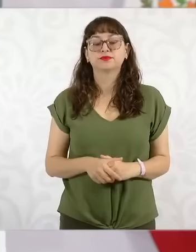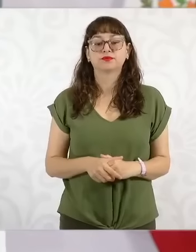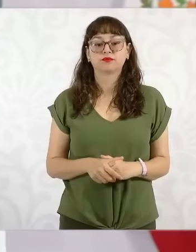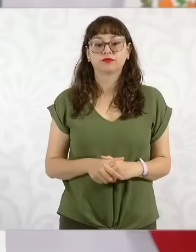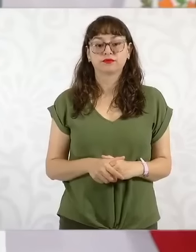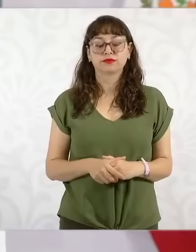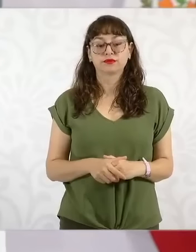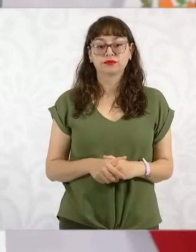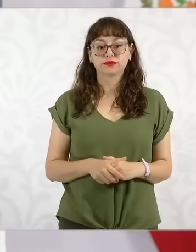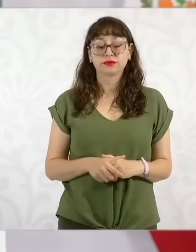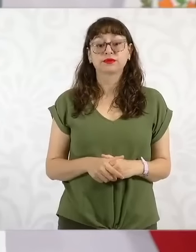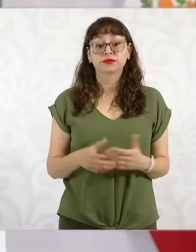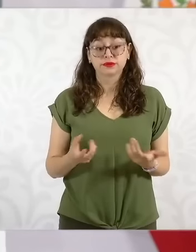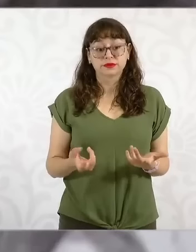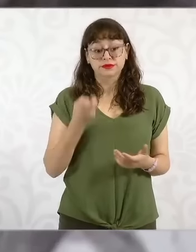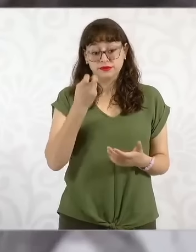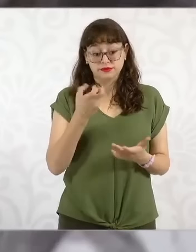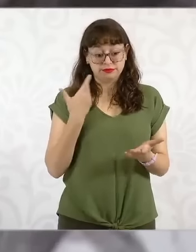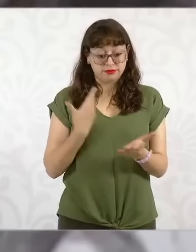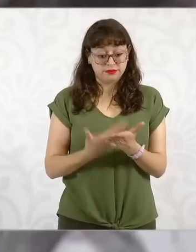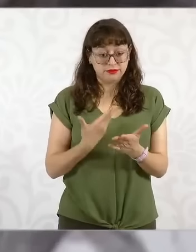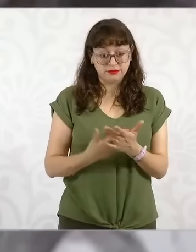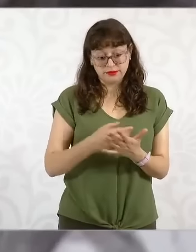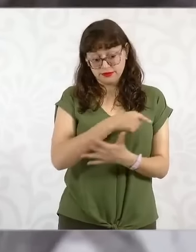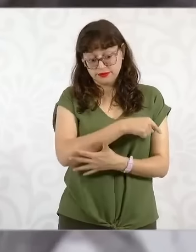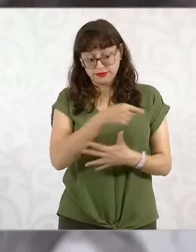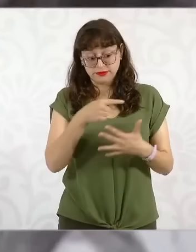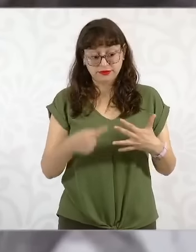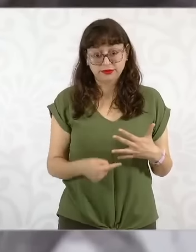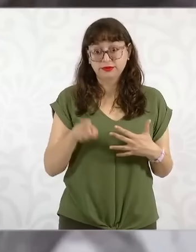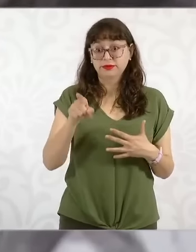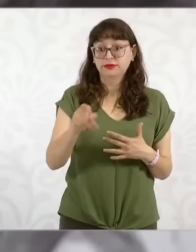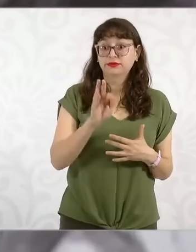estos elementos y con el apoyo de la Fiscalía General de la República y la Fiscalía General